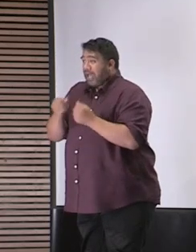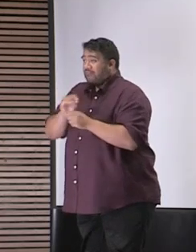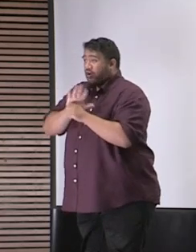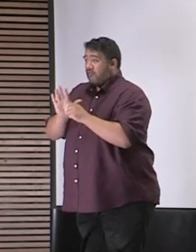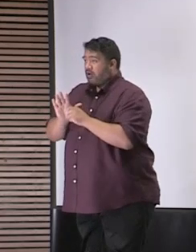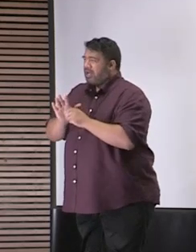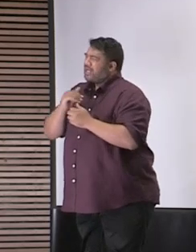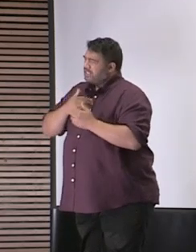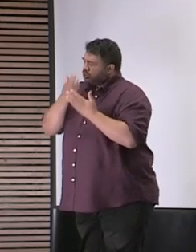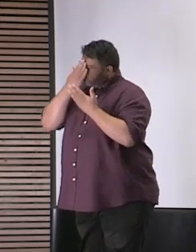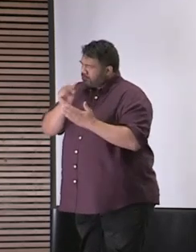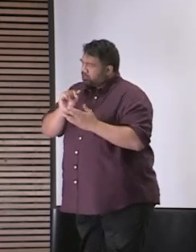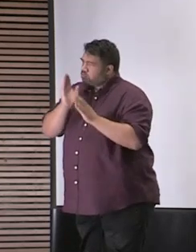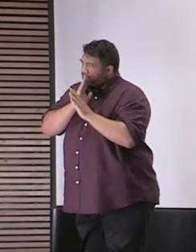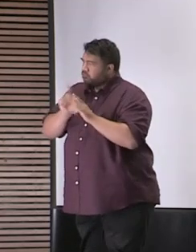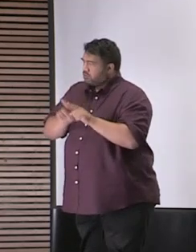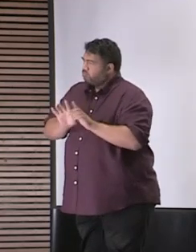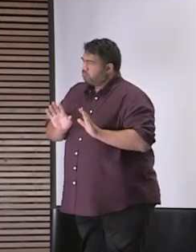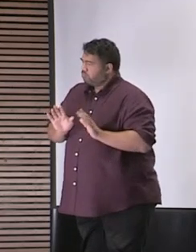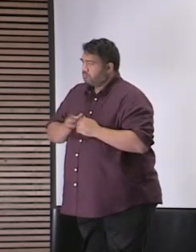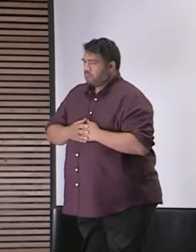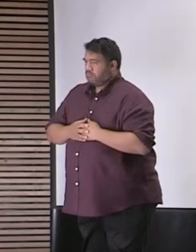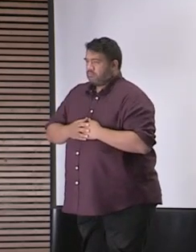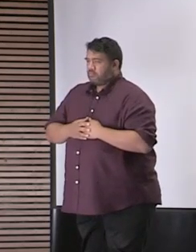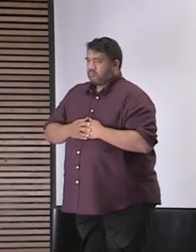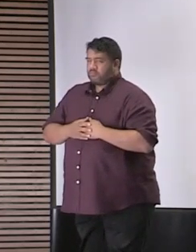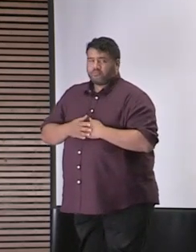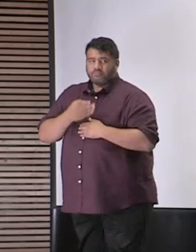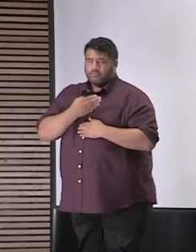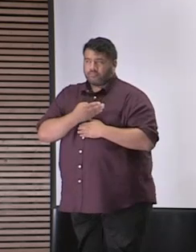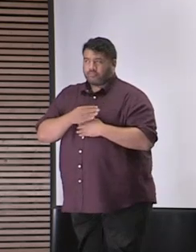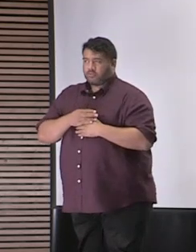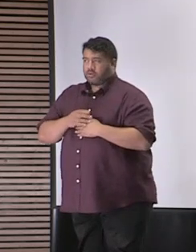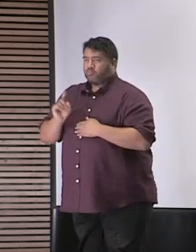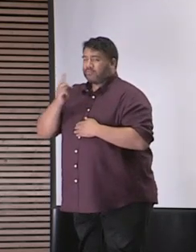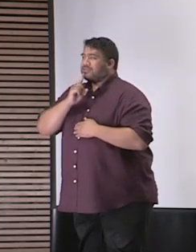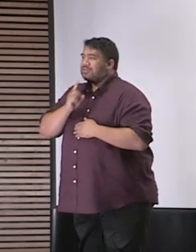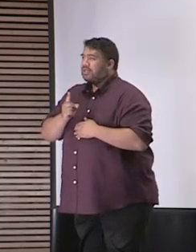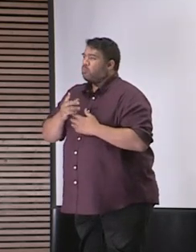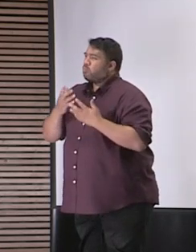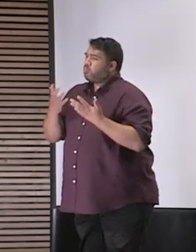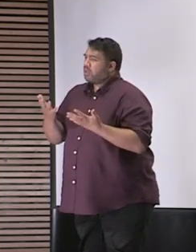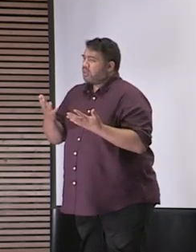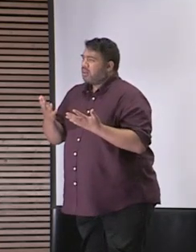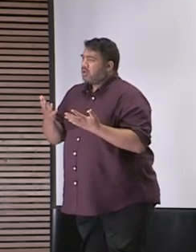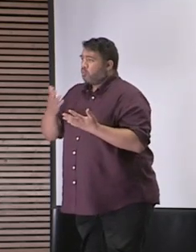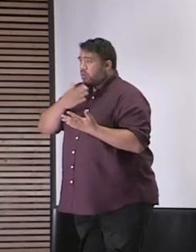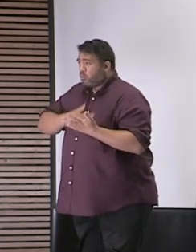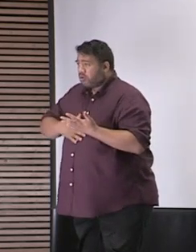las regiones del sur, un buen ejemplo, puede ser más difícil encontrar exactamente qué pueblos, pero aquí hay problemas de privacidad. Si tiene dos o tres casos en una